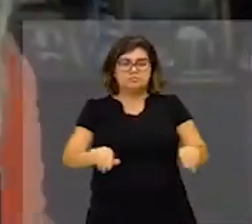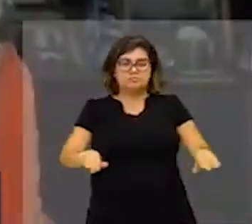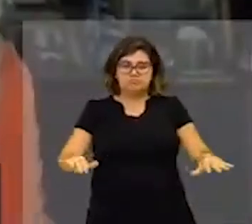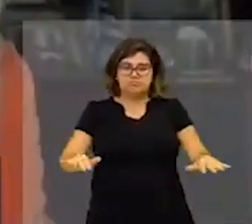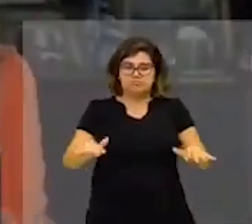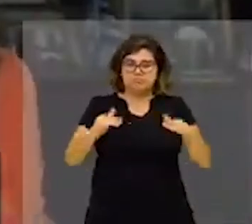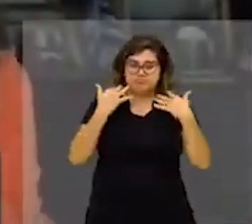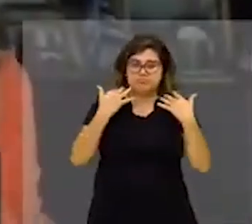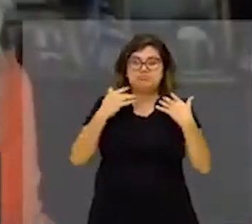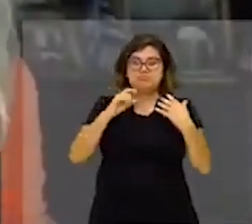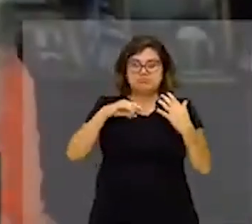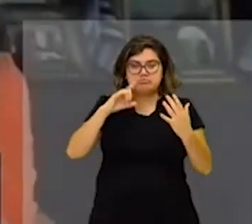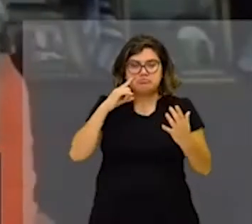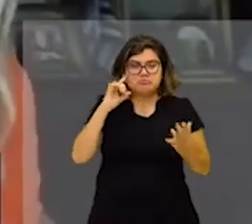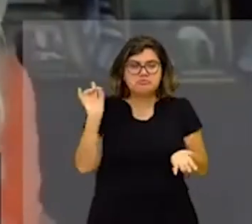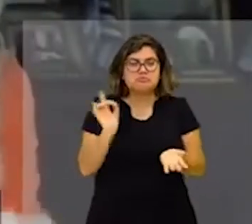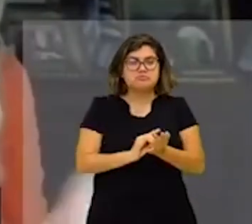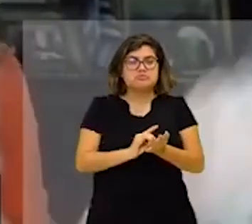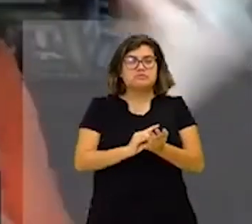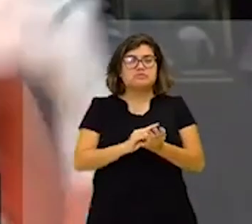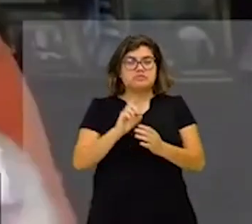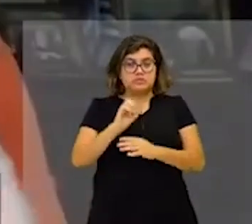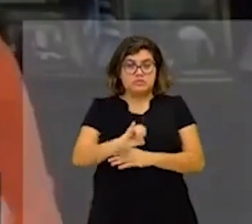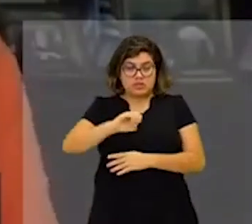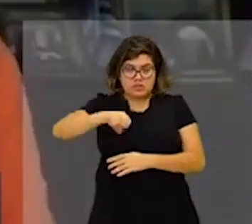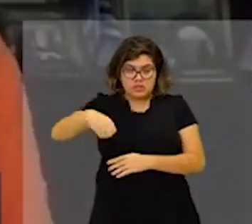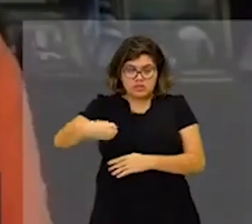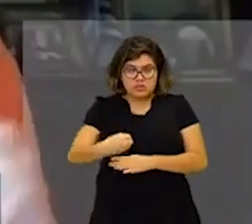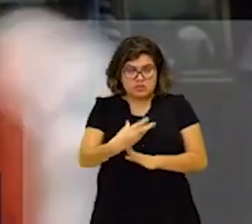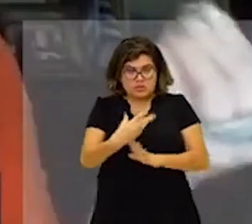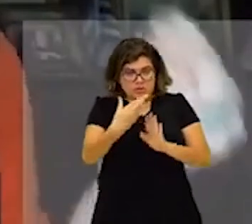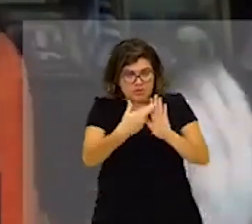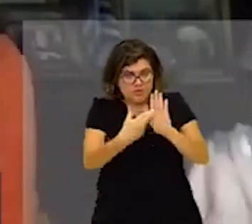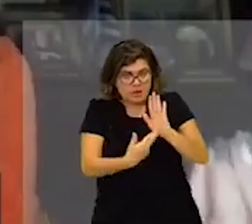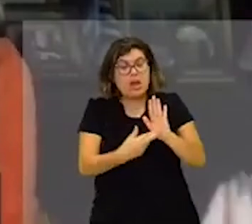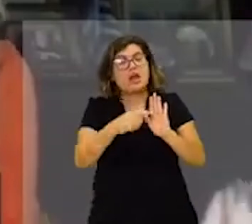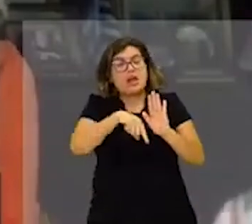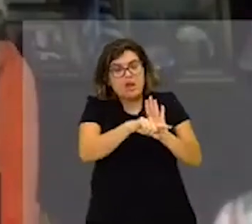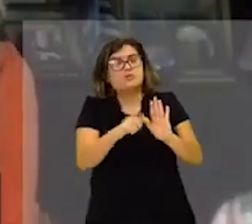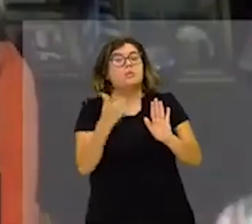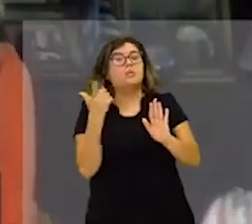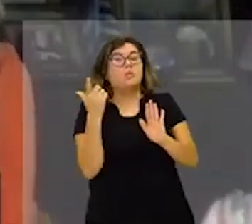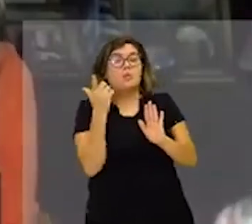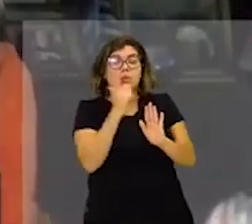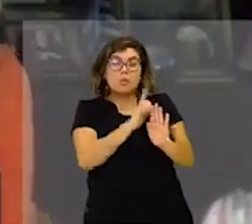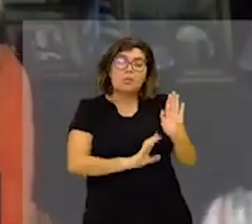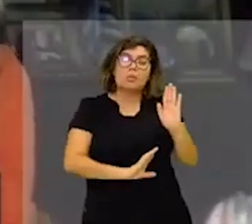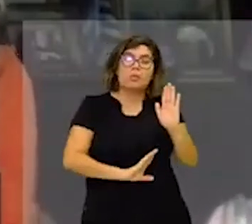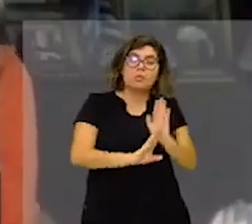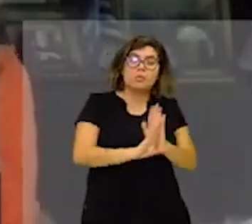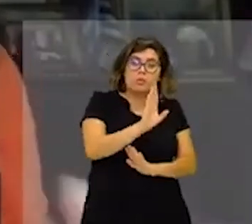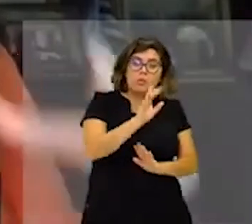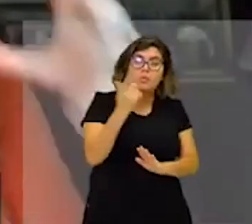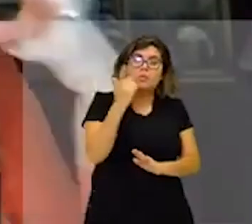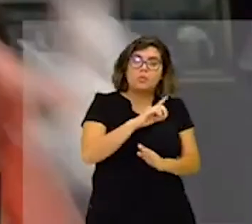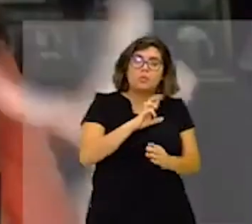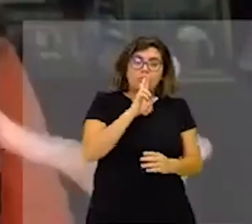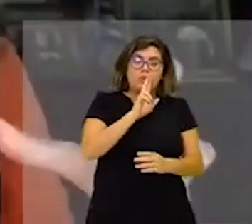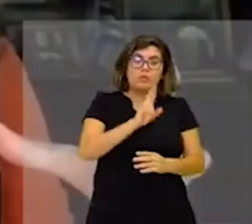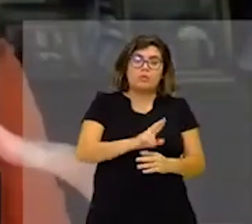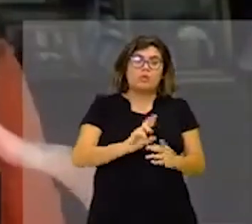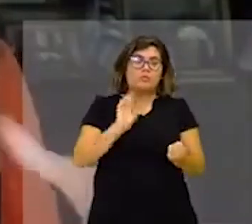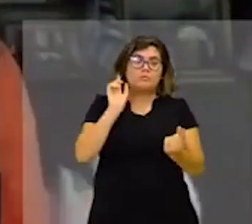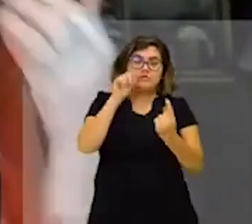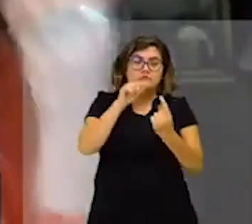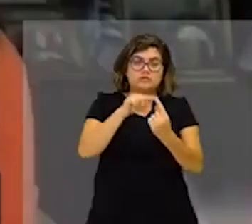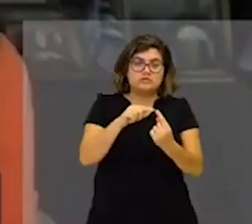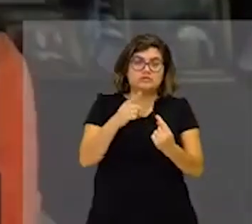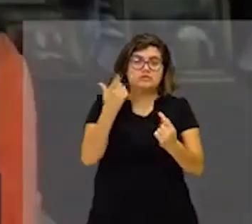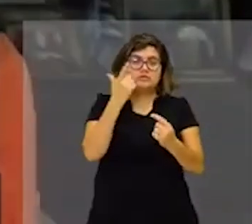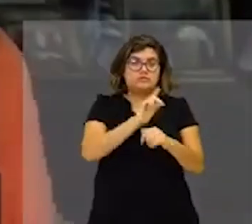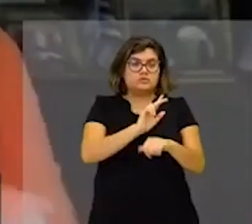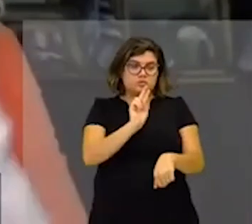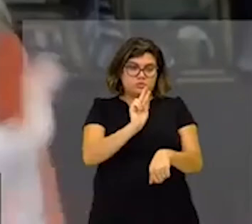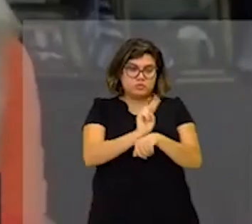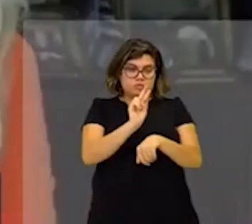aí exatamente se as novas regras elas conseguem atingir o objetivo de preservar ou de garantir a